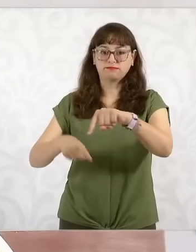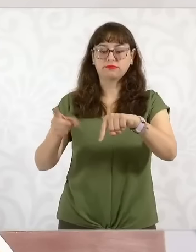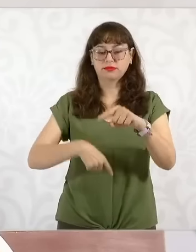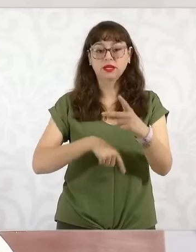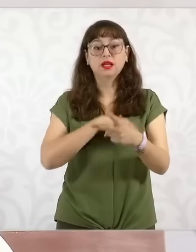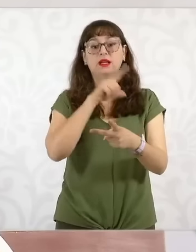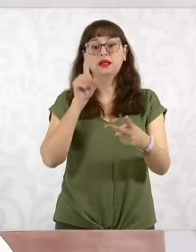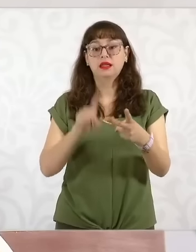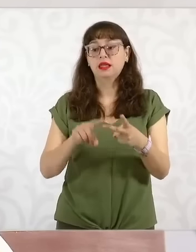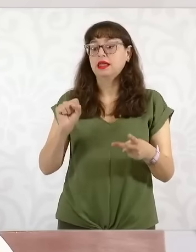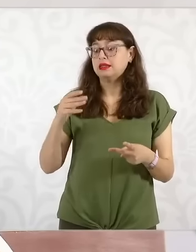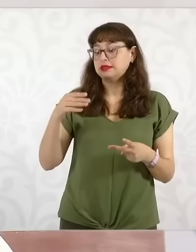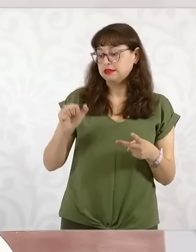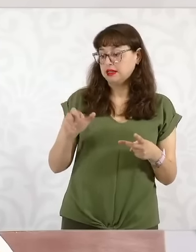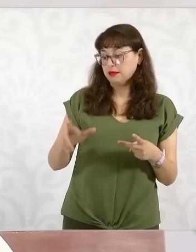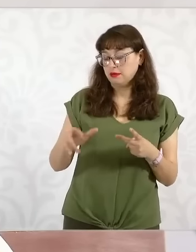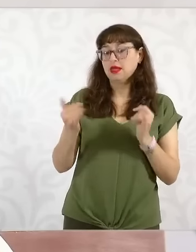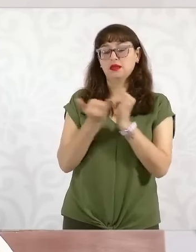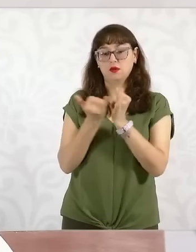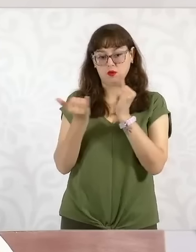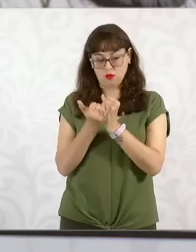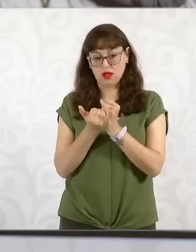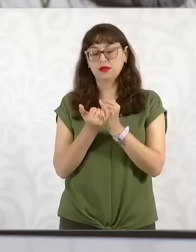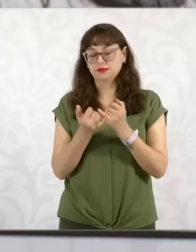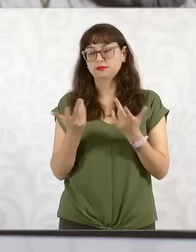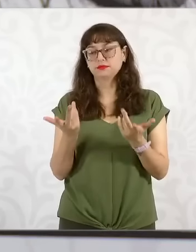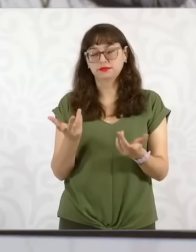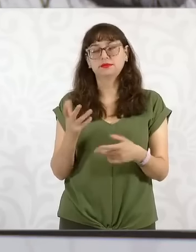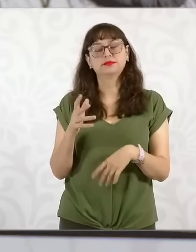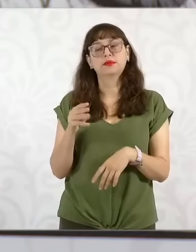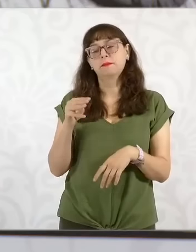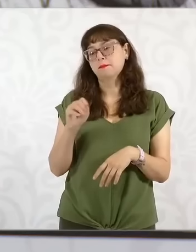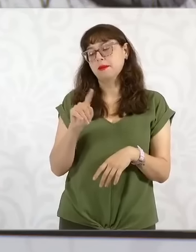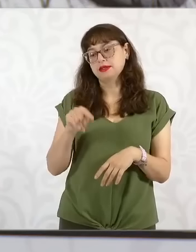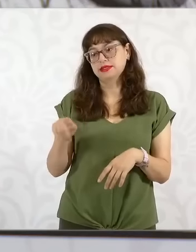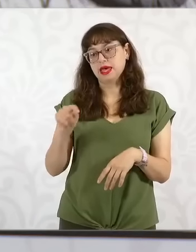Secretaría de Marina en Mazatlán. De las más relevantes precisamente es la de la Fiscalía